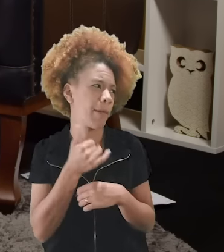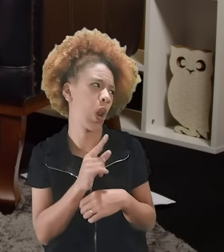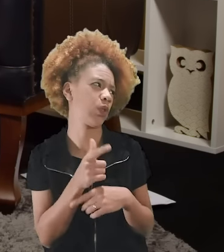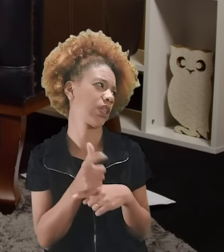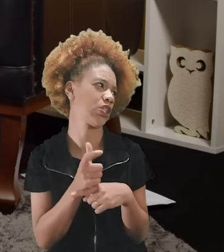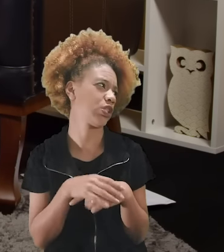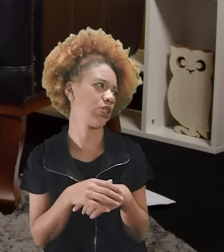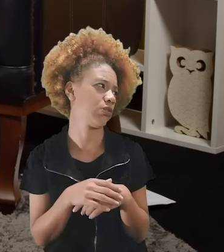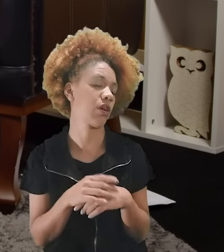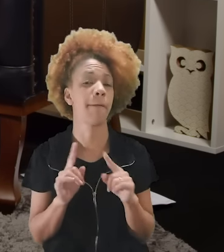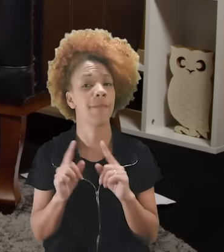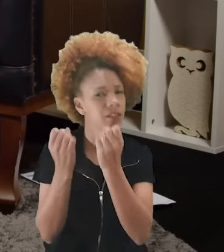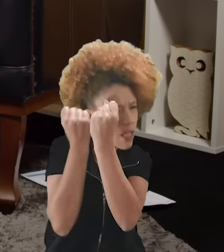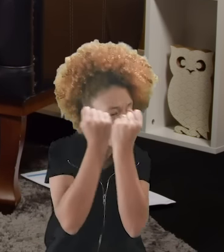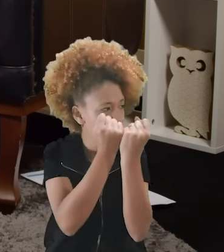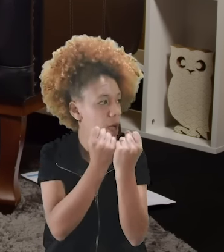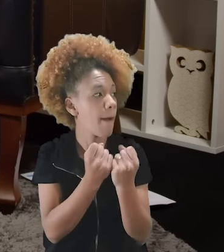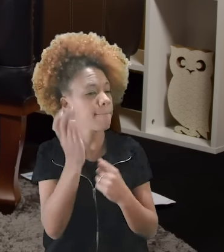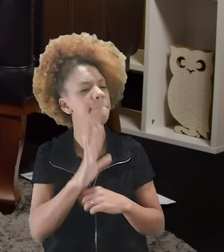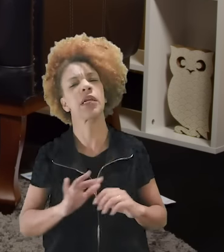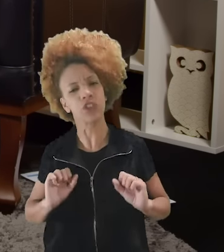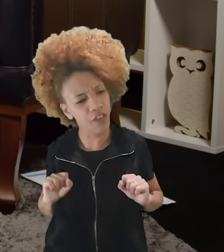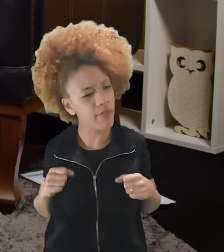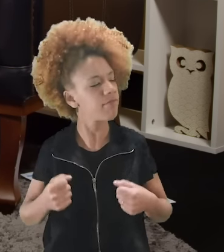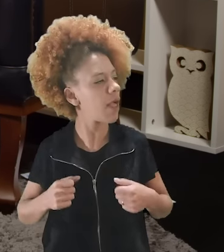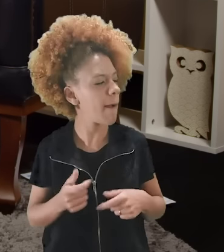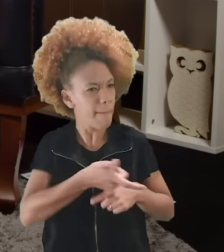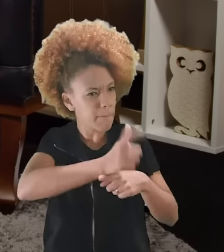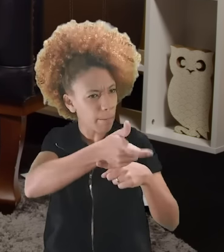dá tiro não d f mais na defesa o Brasil vai para cima Brasil vai para cima dando tiro para caramba